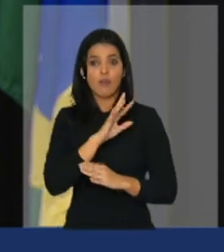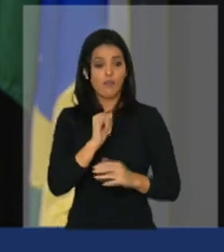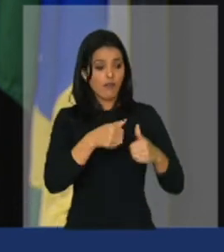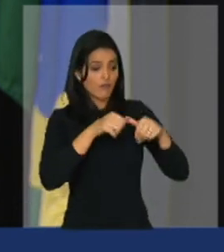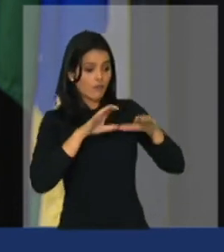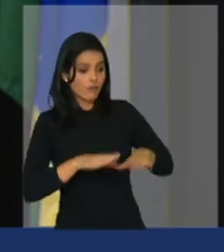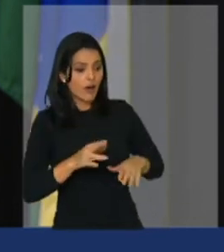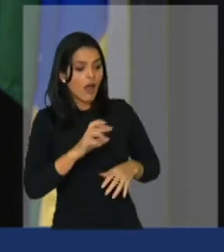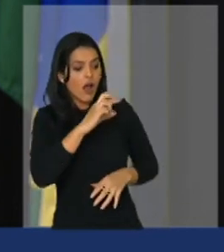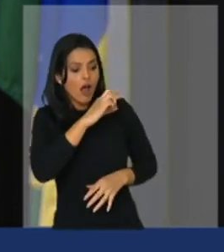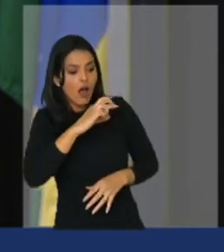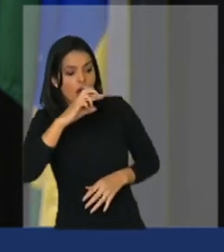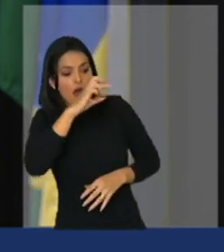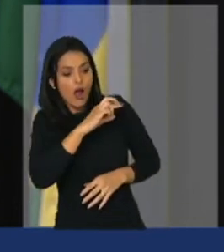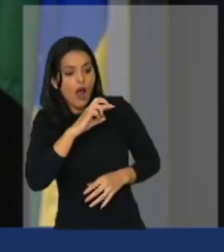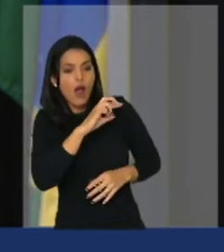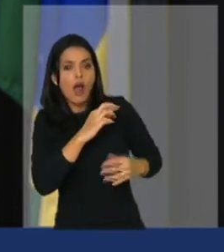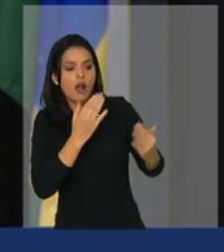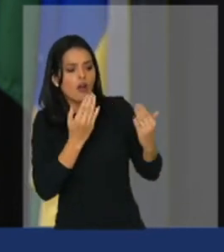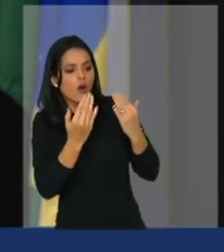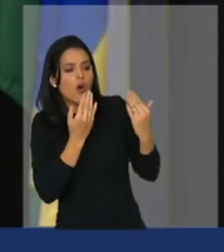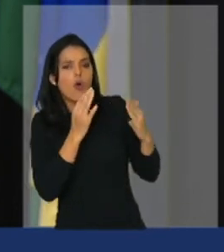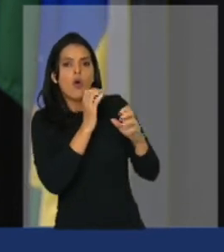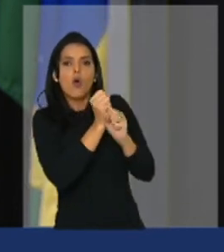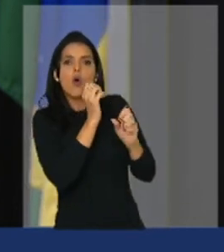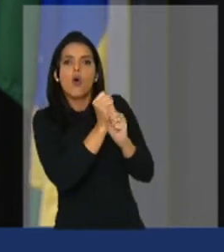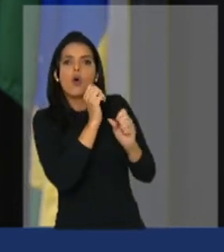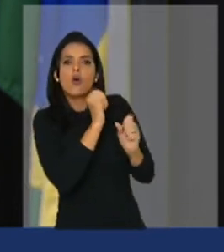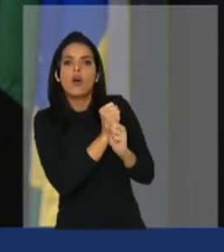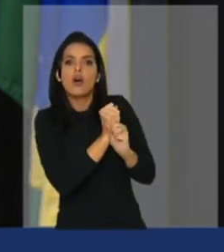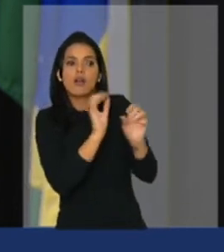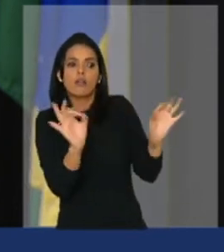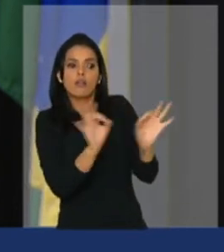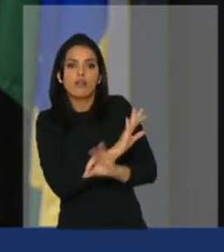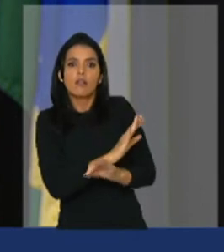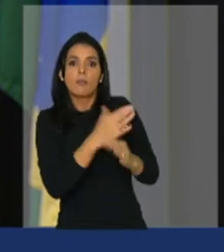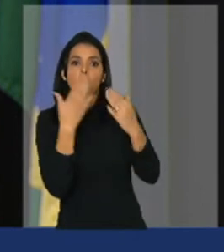ACESSO A ESTA CONTAGEM. A QUEM INTERESSA USAR URNAS DE PRIMEIRA GERAÇÃO QUE SÃO